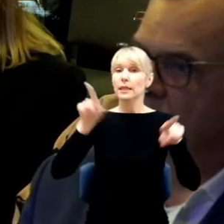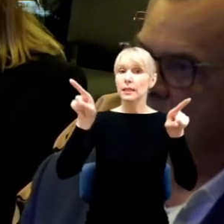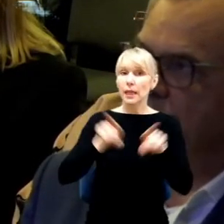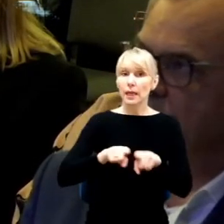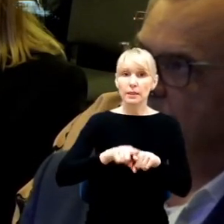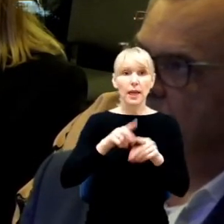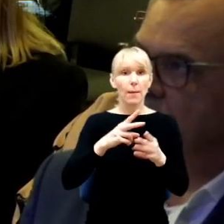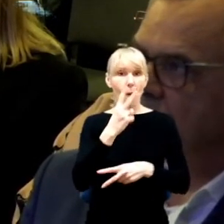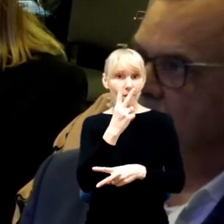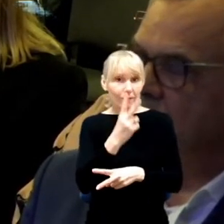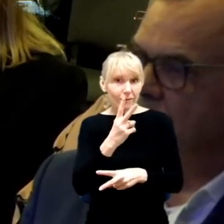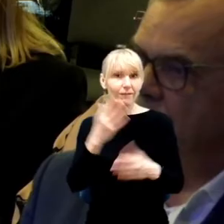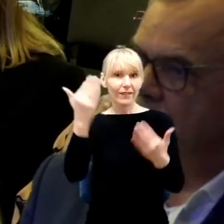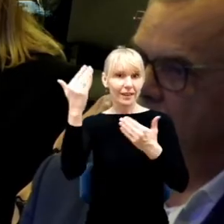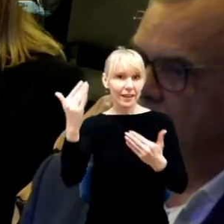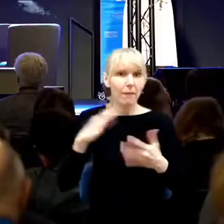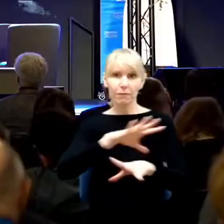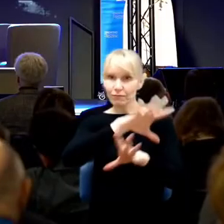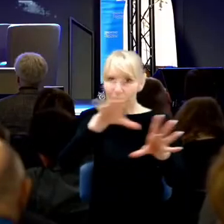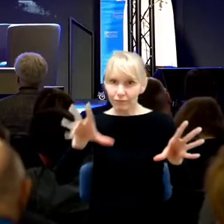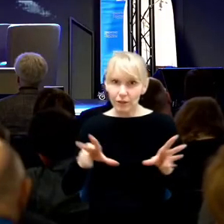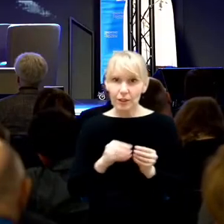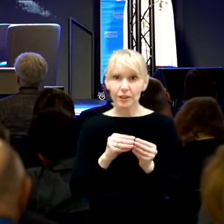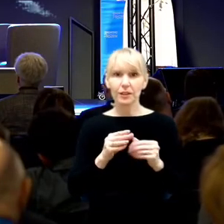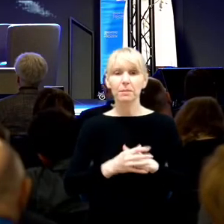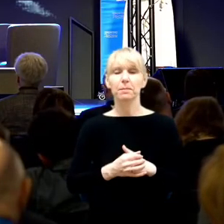Szanowni Państwo, na identyfikatorach,